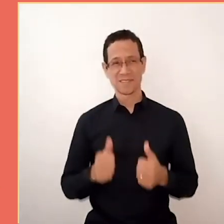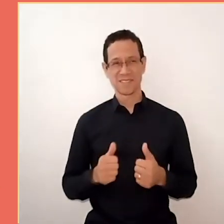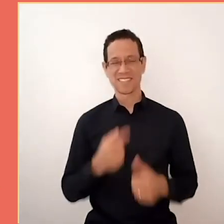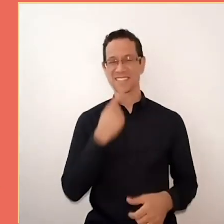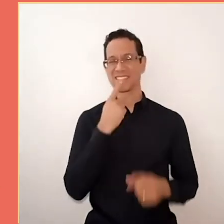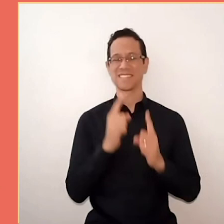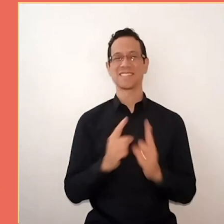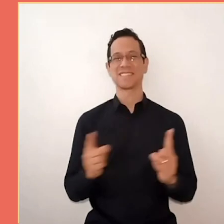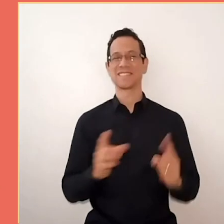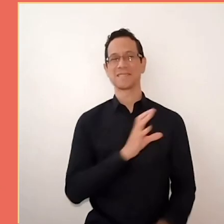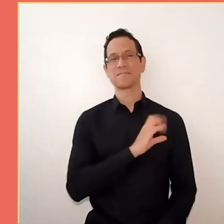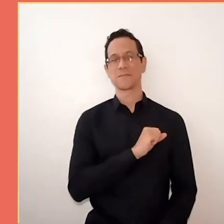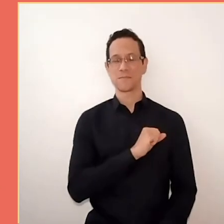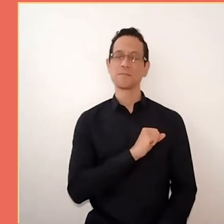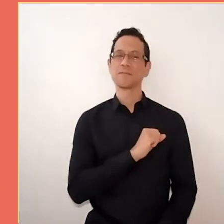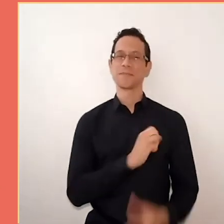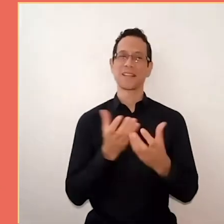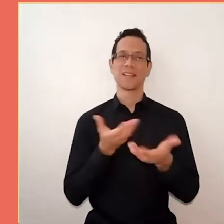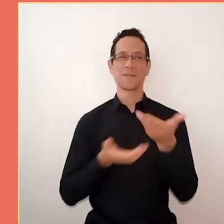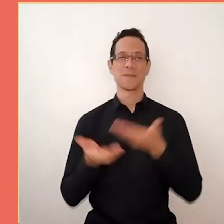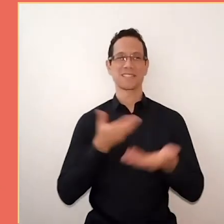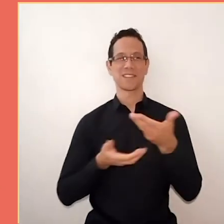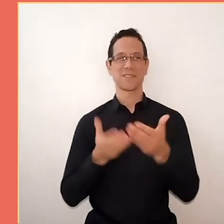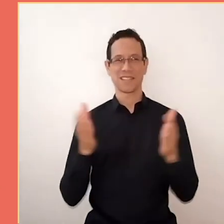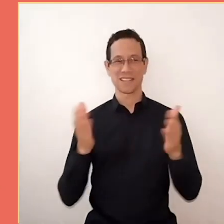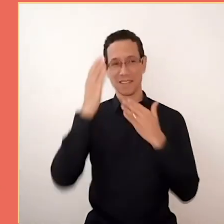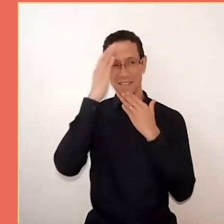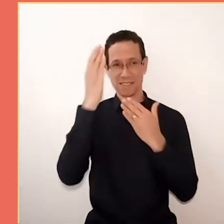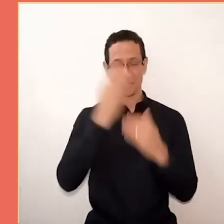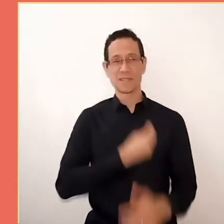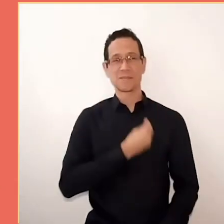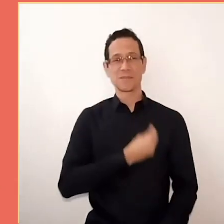que eu amo e queria muito compartilhar com vocês agradecer a presença de todos, obrigada.